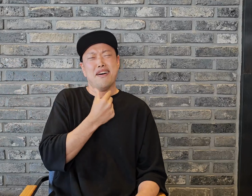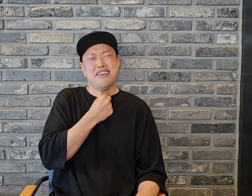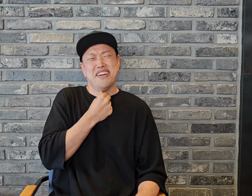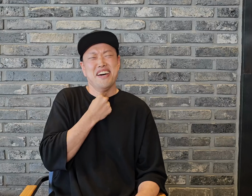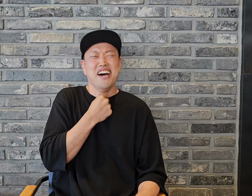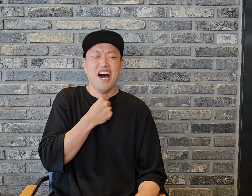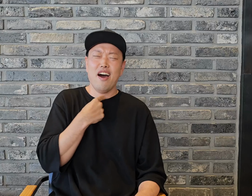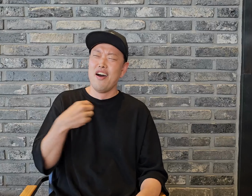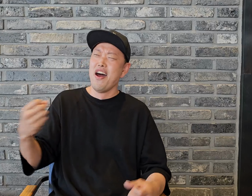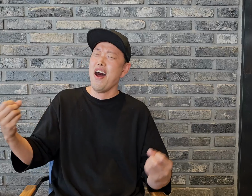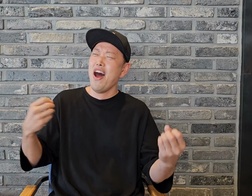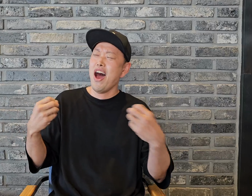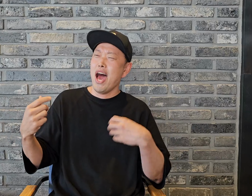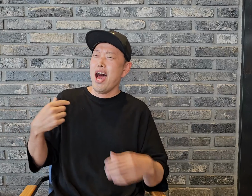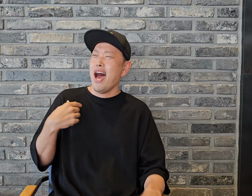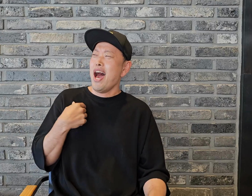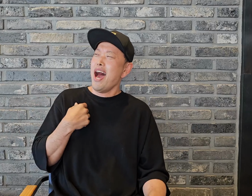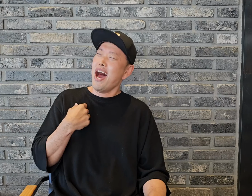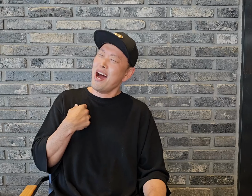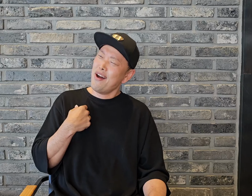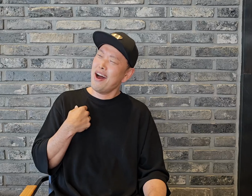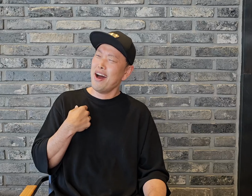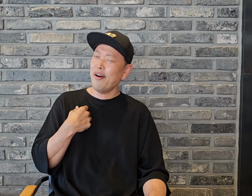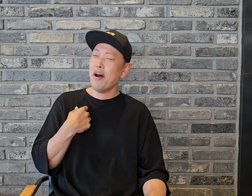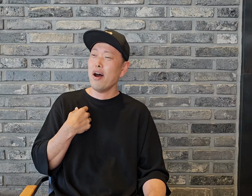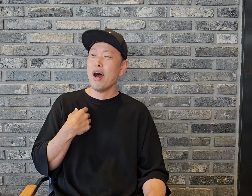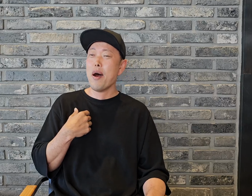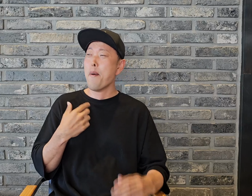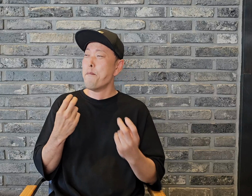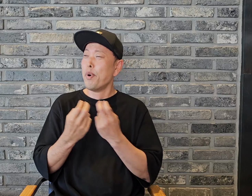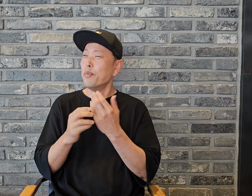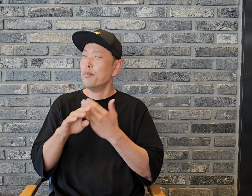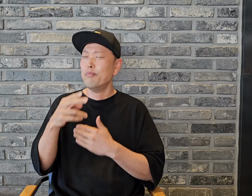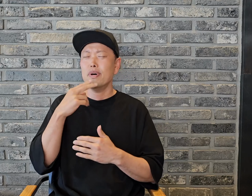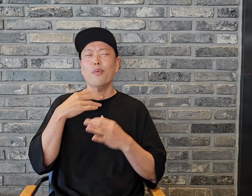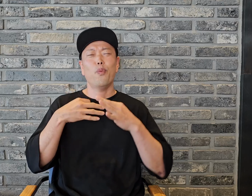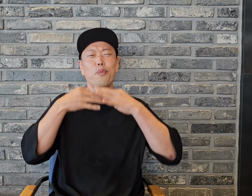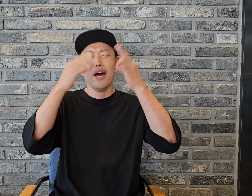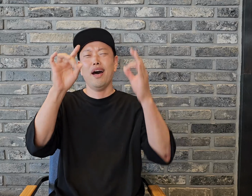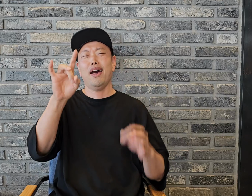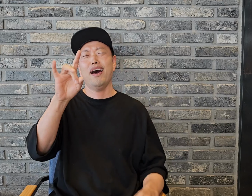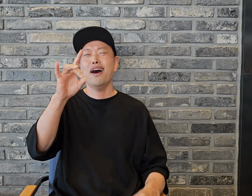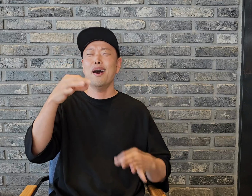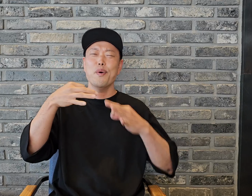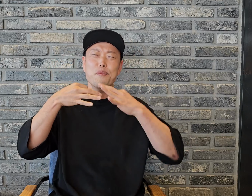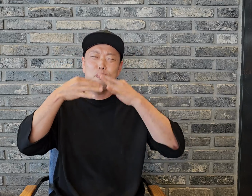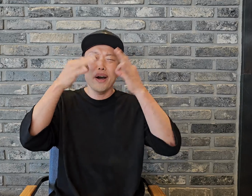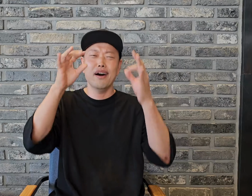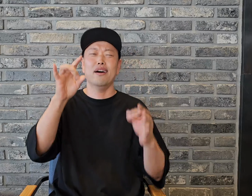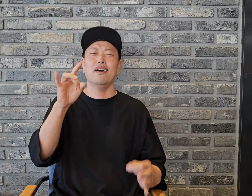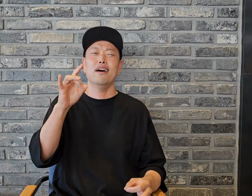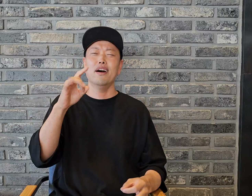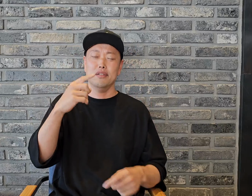meine Gebärdensprache perfekt wiedergeben möchten. Ich bin wirklich dankbar. Der einzige Weg besteht darin, zu versuchen,